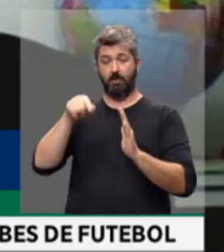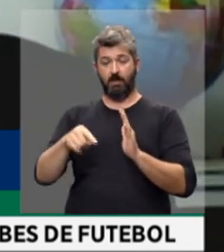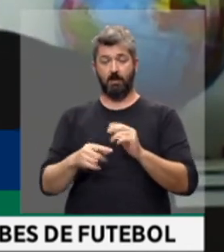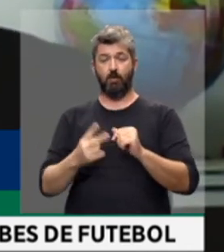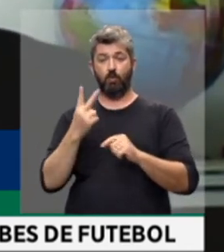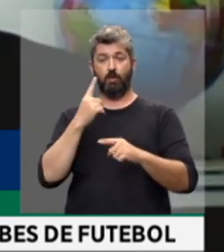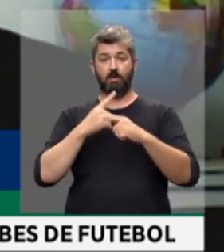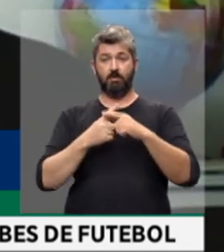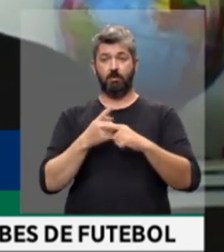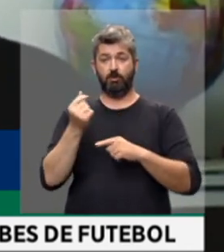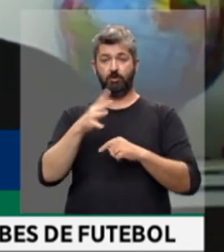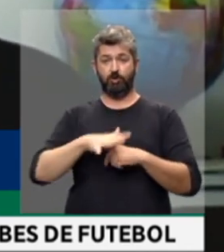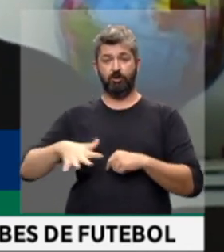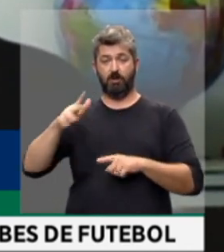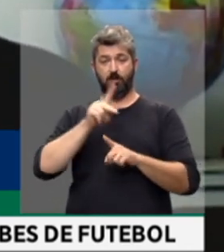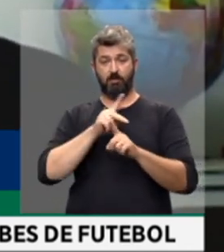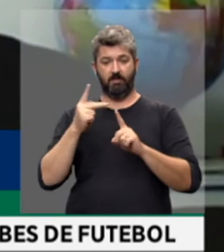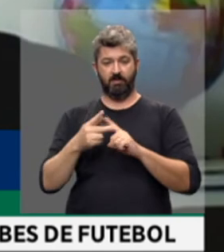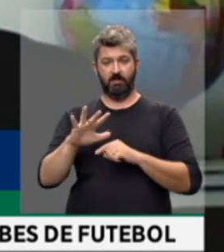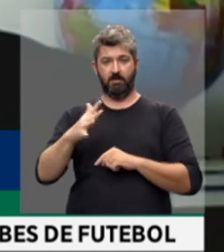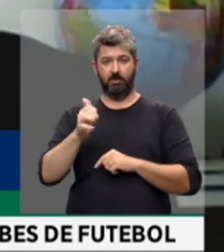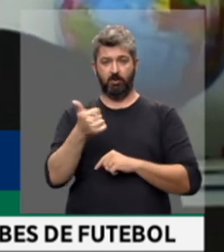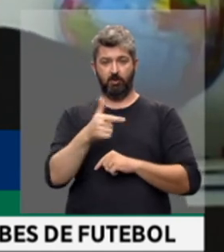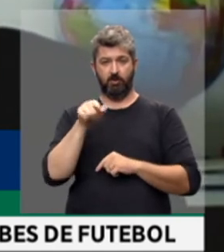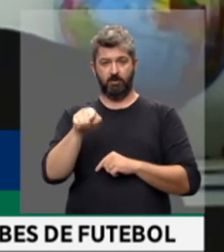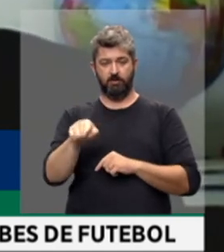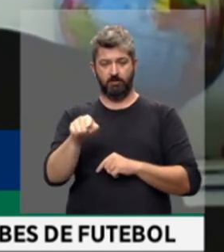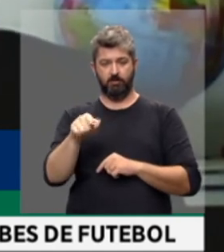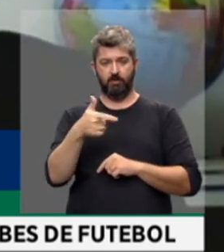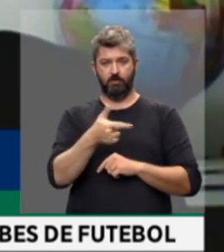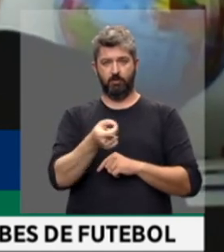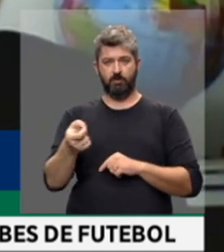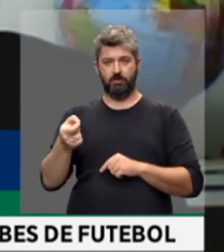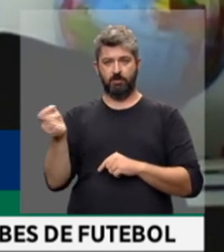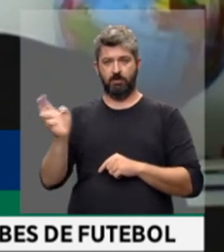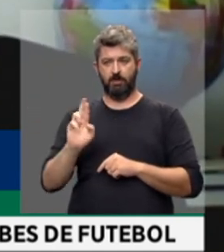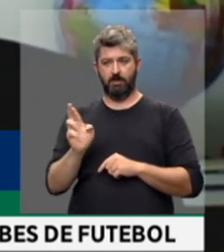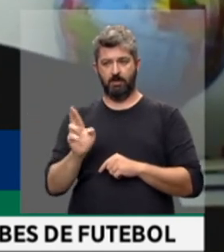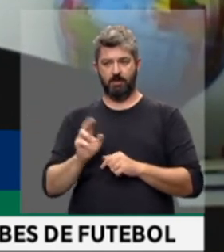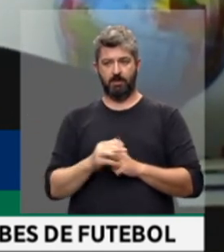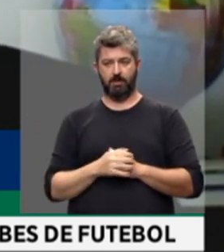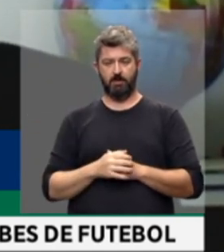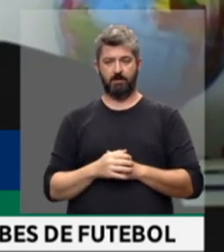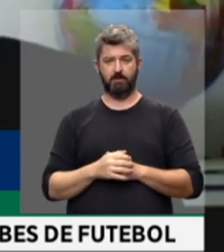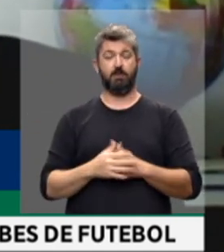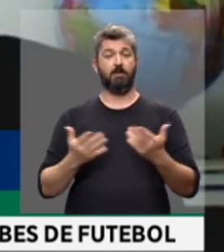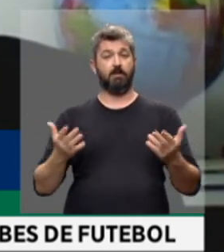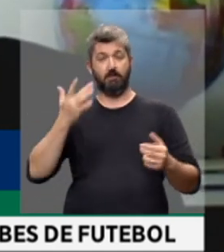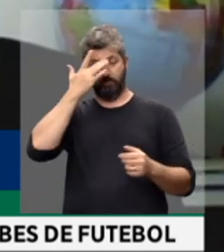[DEPUTADO]: E QUAL É A CONTRAPARTIDA, QUE MANTENHA EMPREGOS. ESSA MANUTENÇÃO DO EMPREGO, PELO FATO DE TER UM